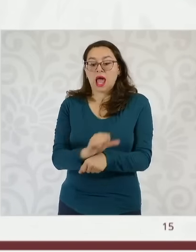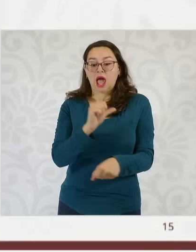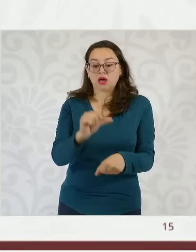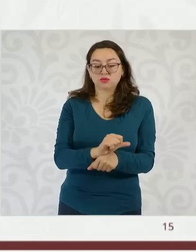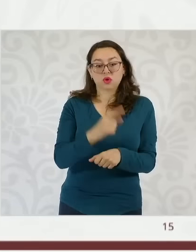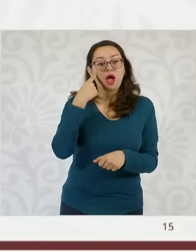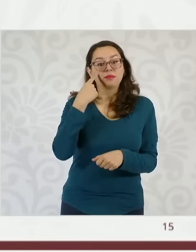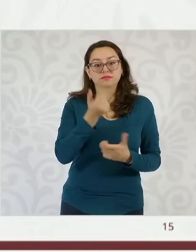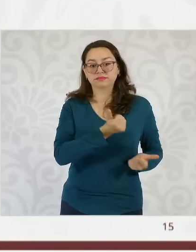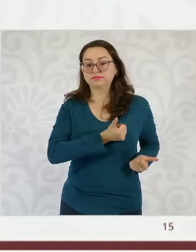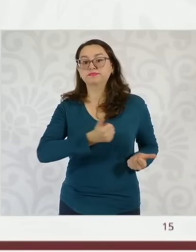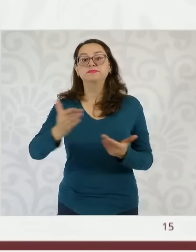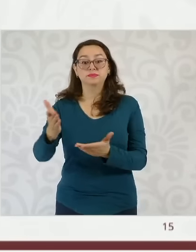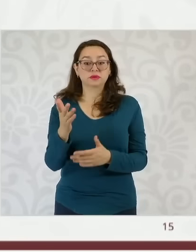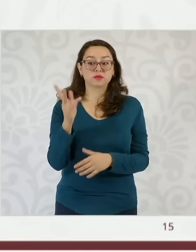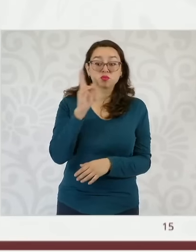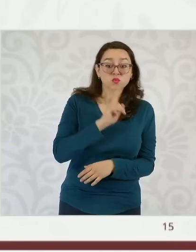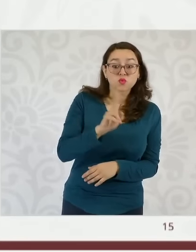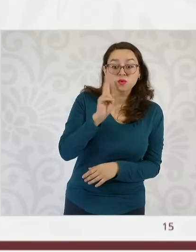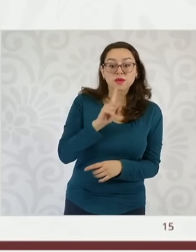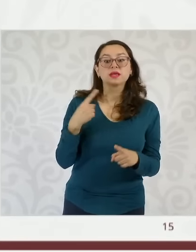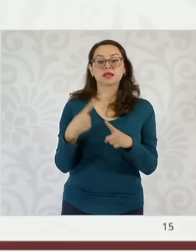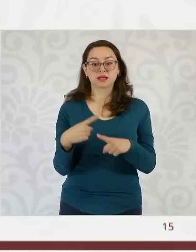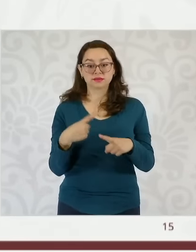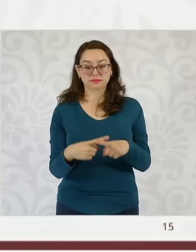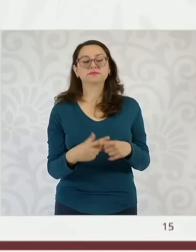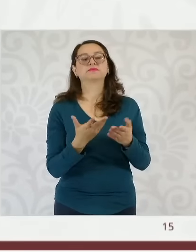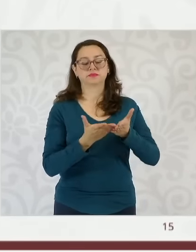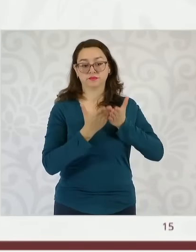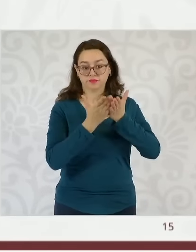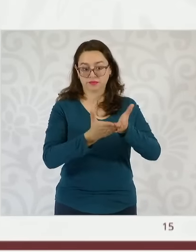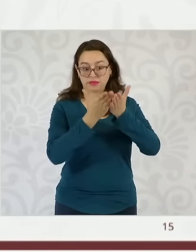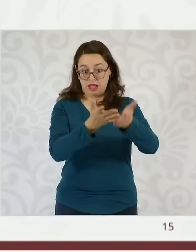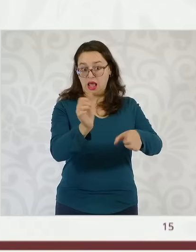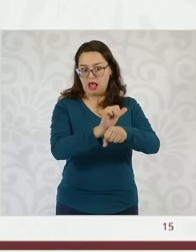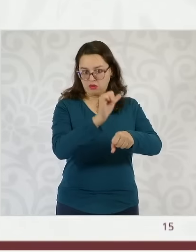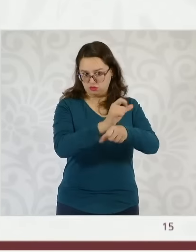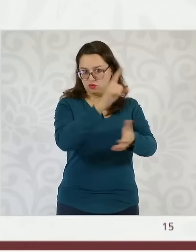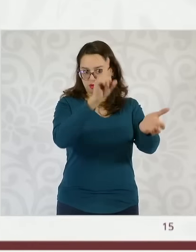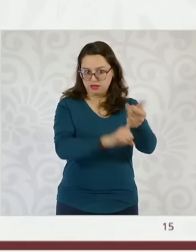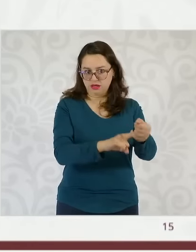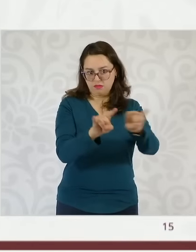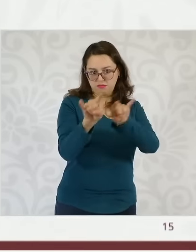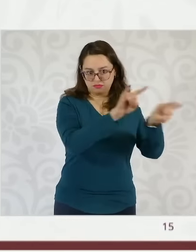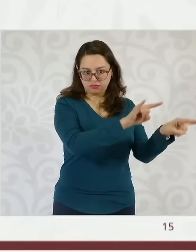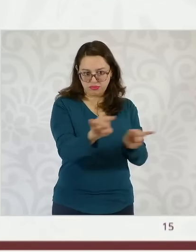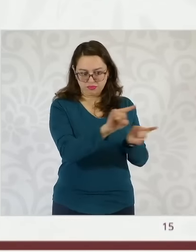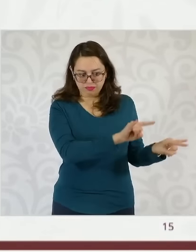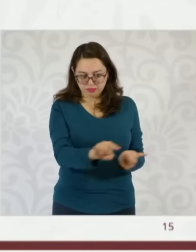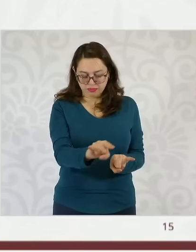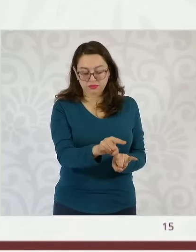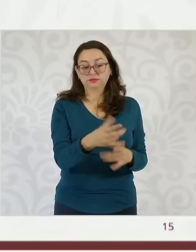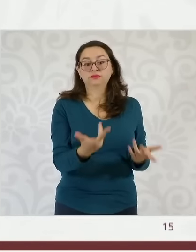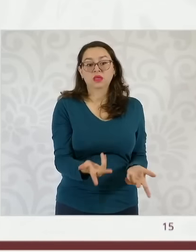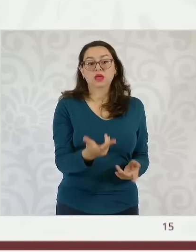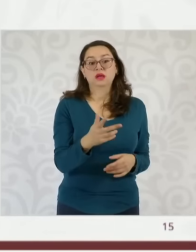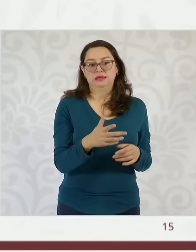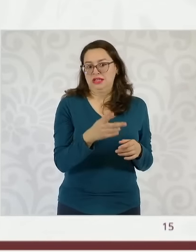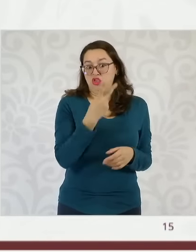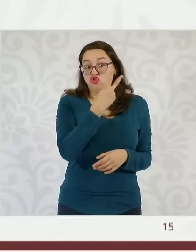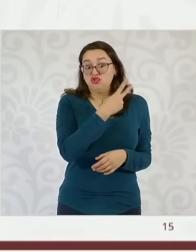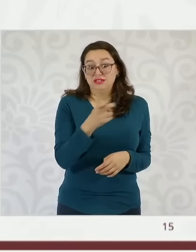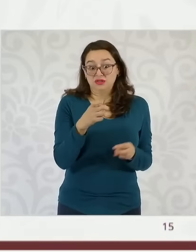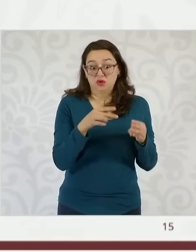multimodal participarán buques portacarros que denominados carrier de más de 200 met de eslora